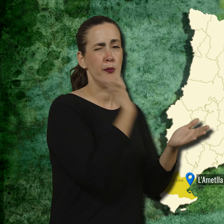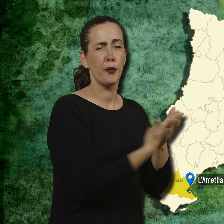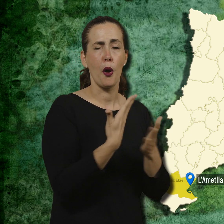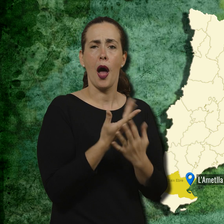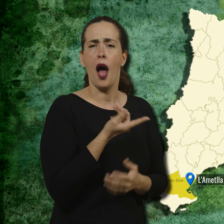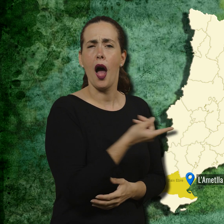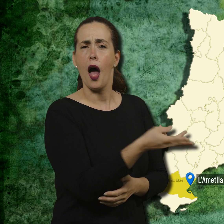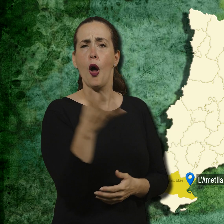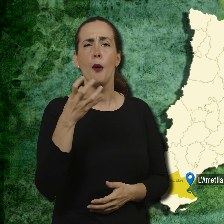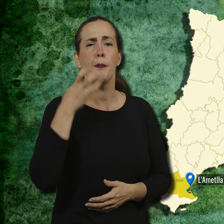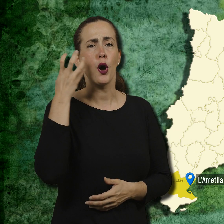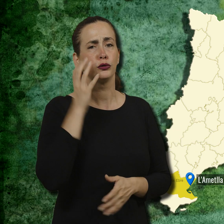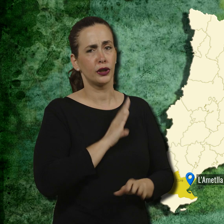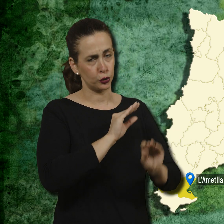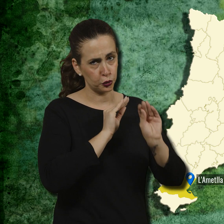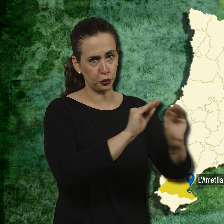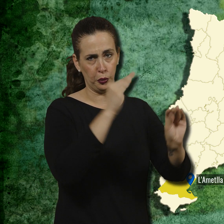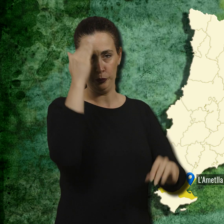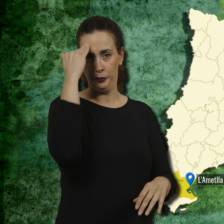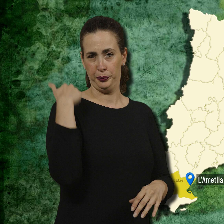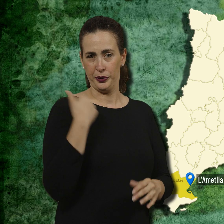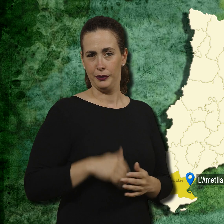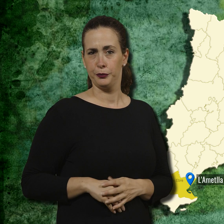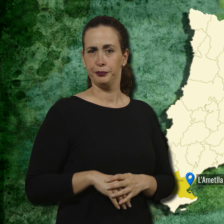Tastar algun dels postres especialitat del municipi.